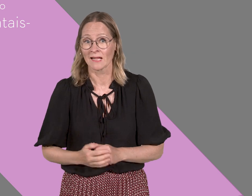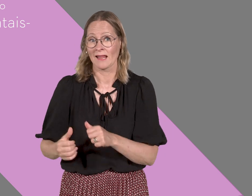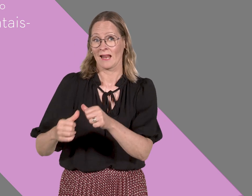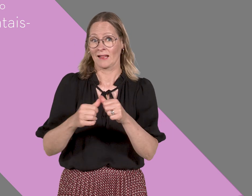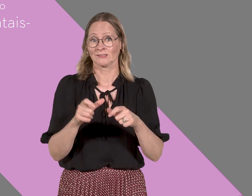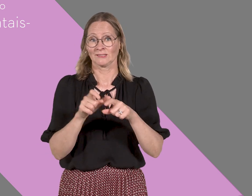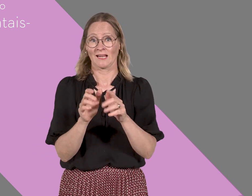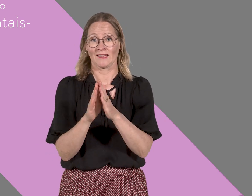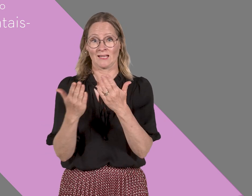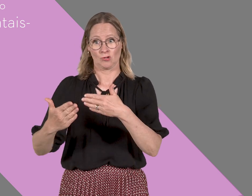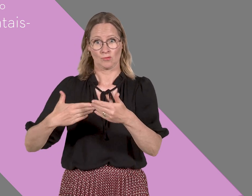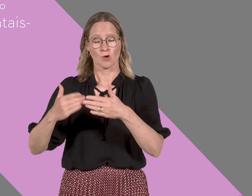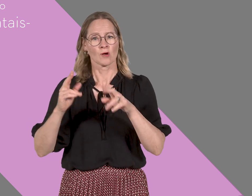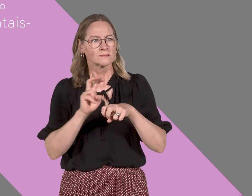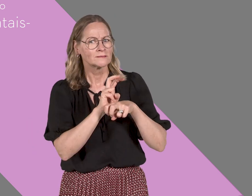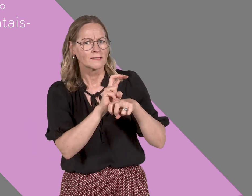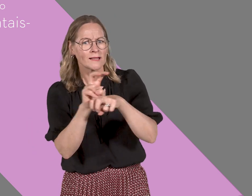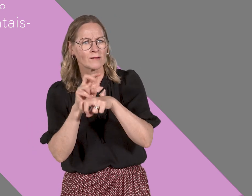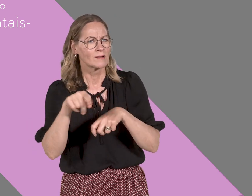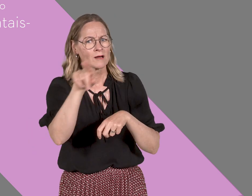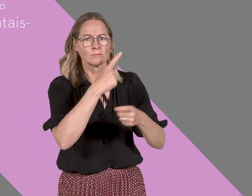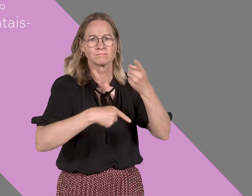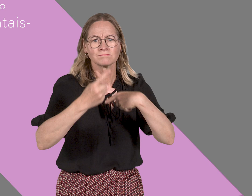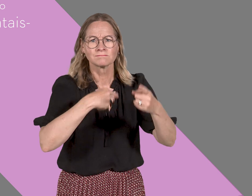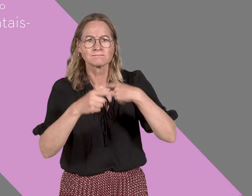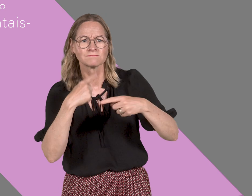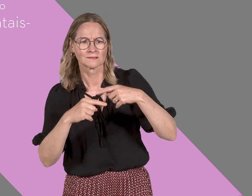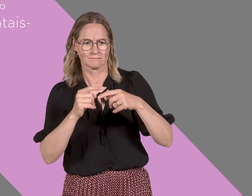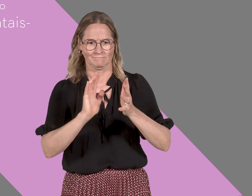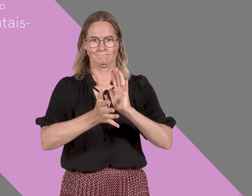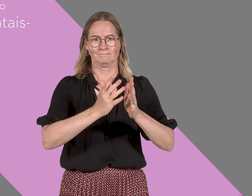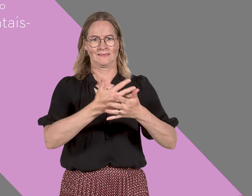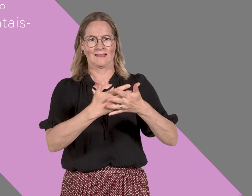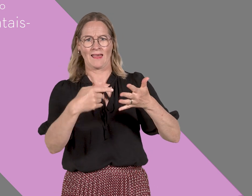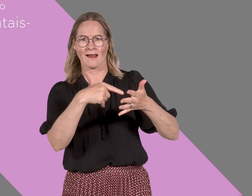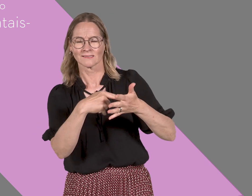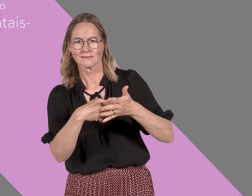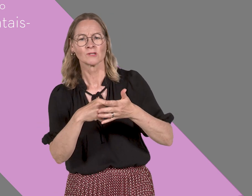Liiton sanakirjatyössä on seurattu käytyä keskustelua kielenkäytön näkökulmasta -